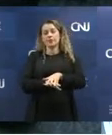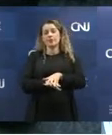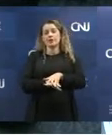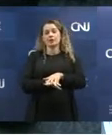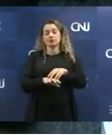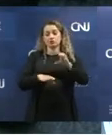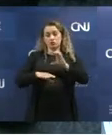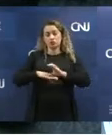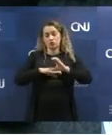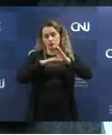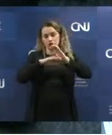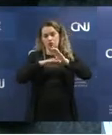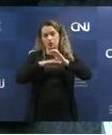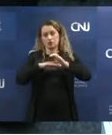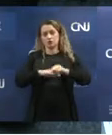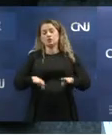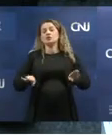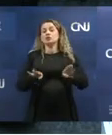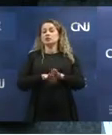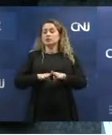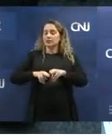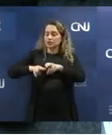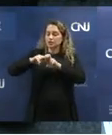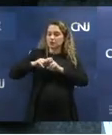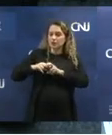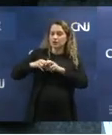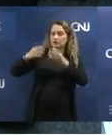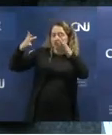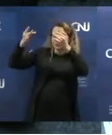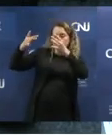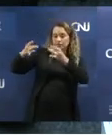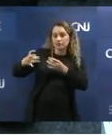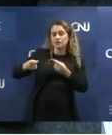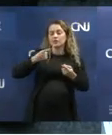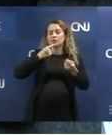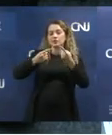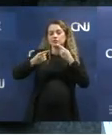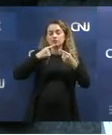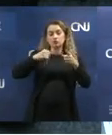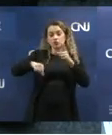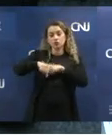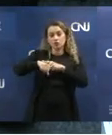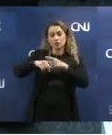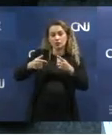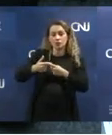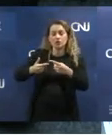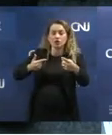detenham me, no caso, especificamente sobre a discussão relativa ao tempo decorrido entre o sacramento da instrução processual